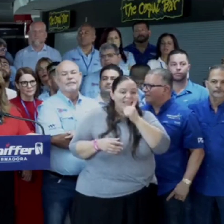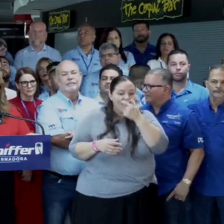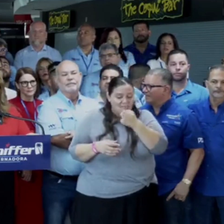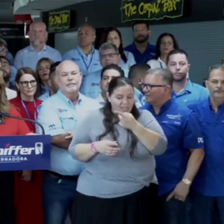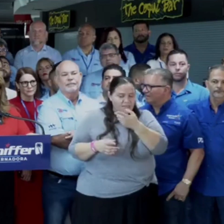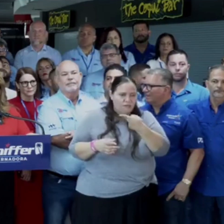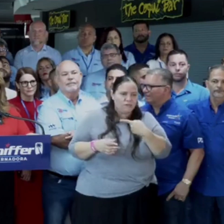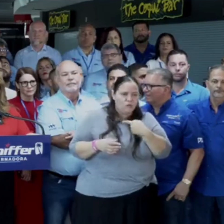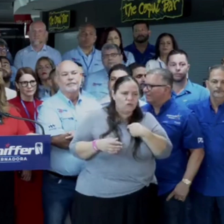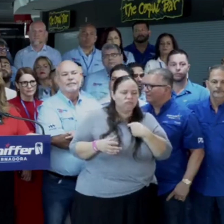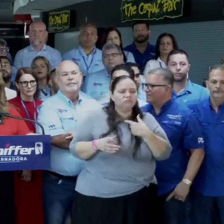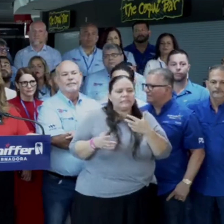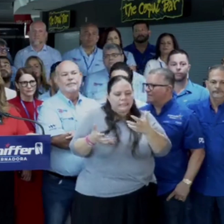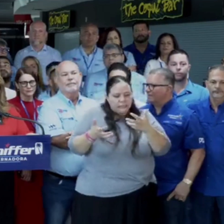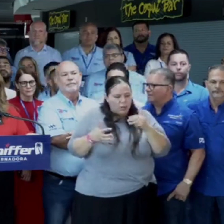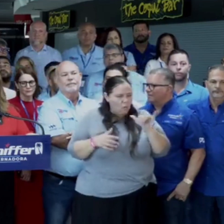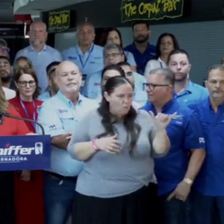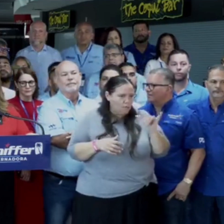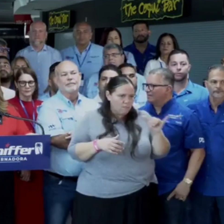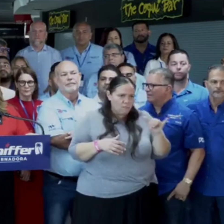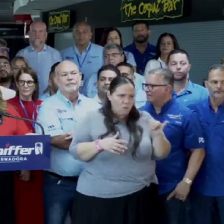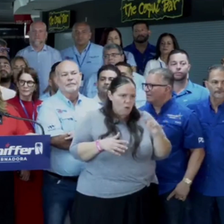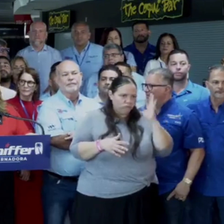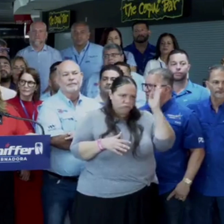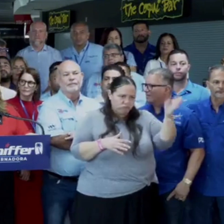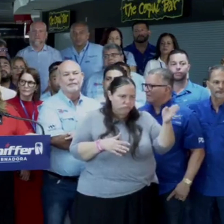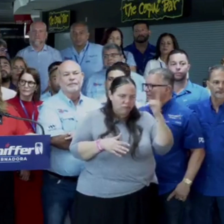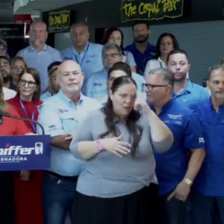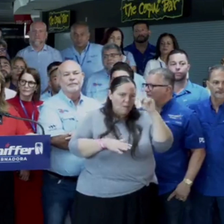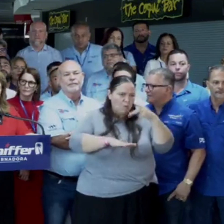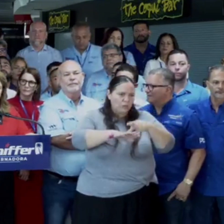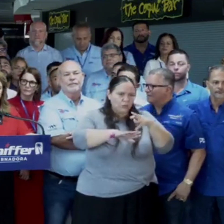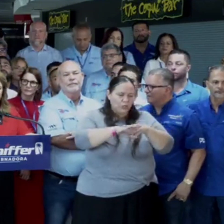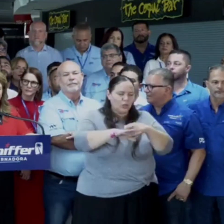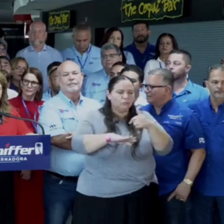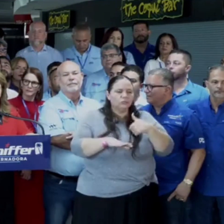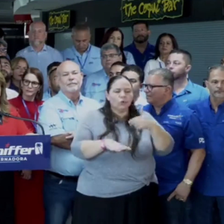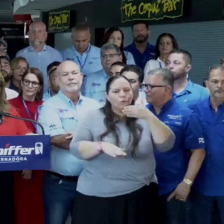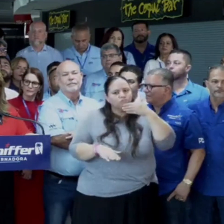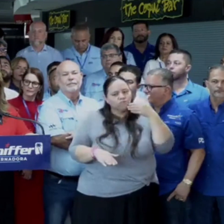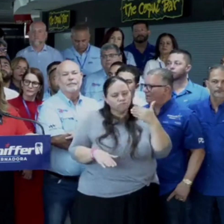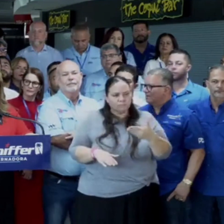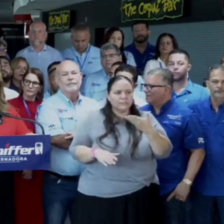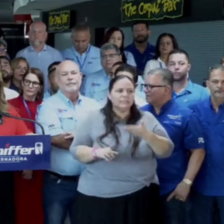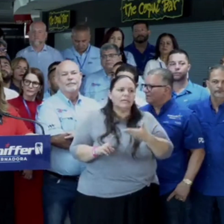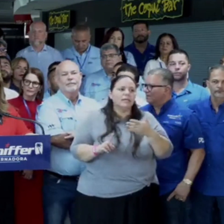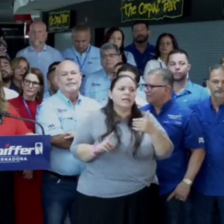la estadidad y yo le agradezco a ella que ella haya hecho su reingreso al pnp pero yo creo que